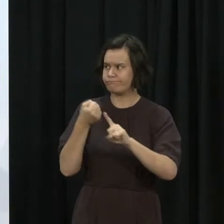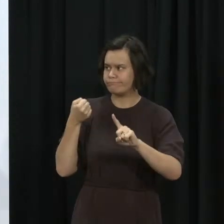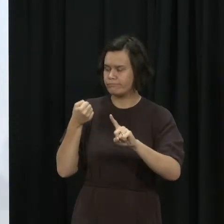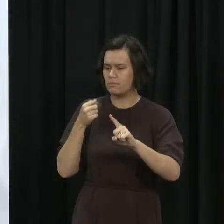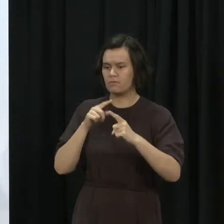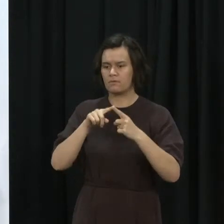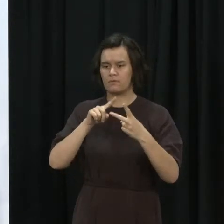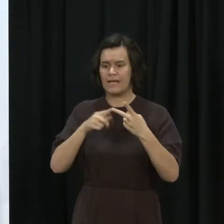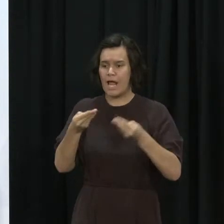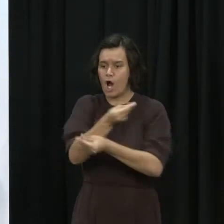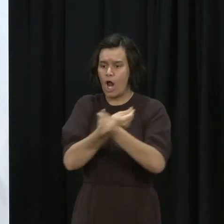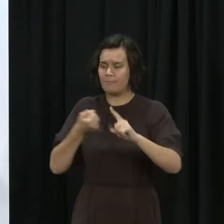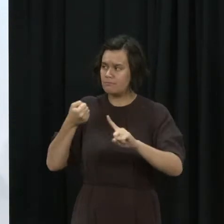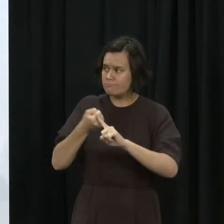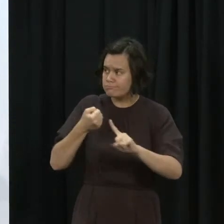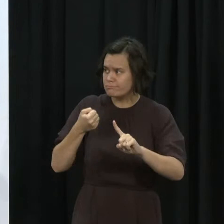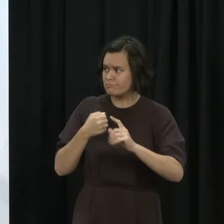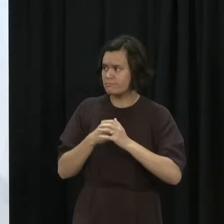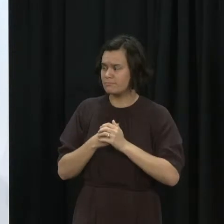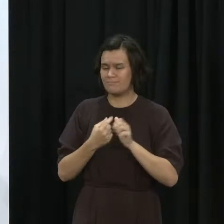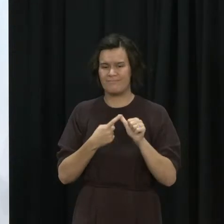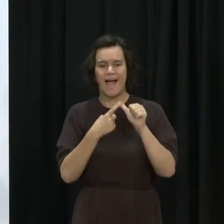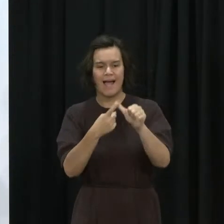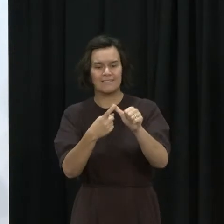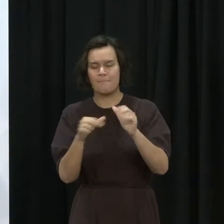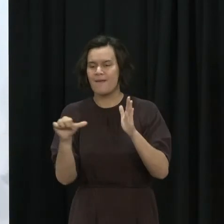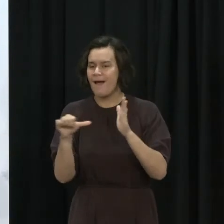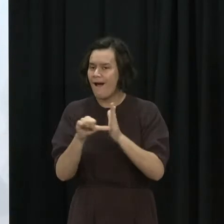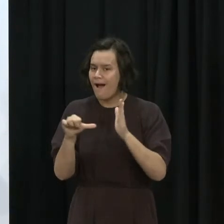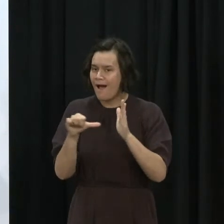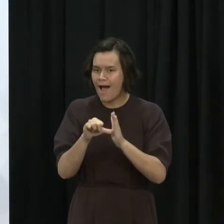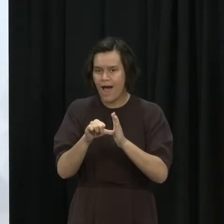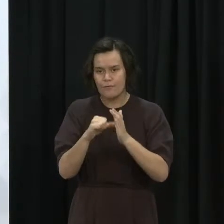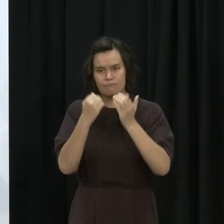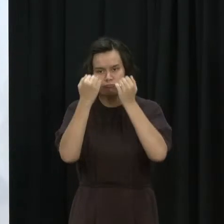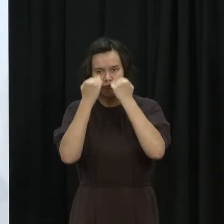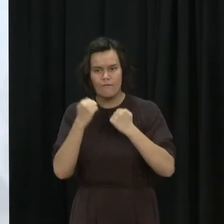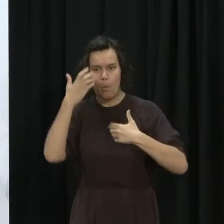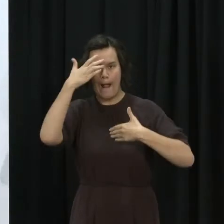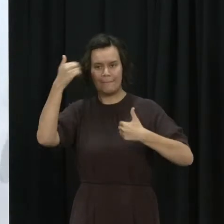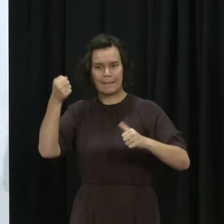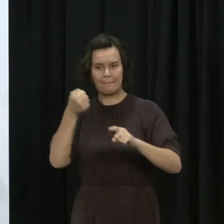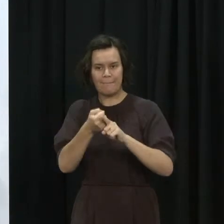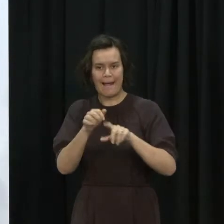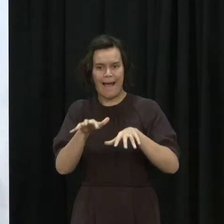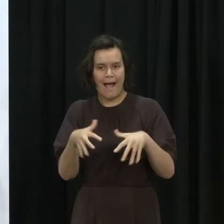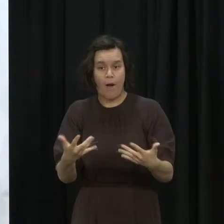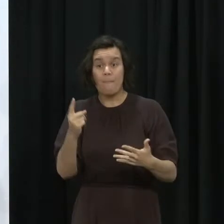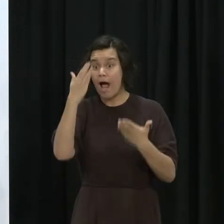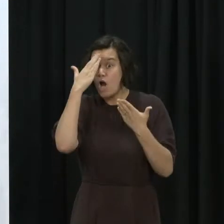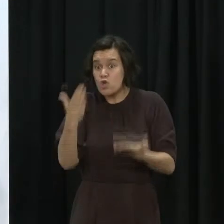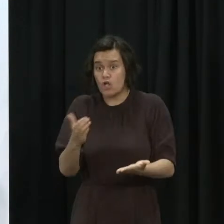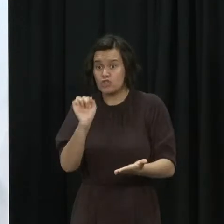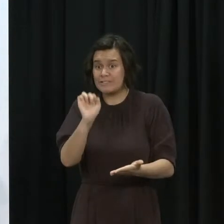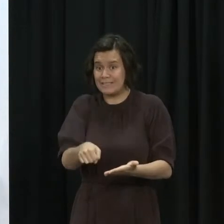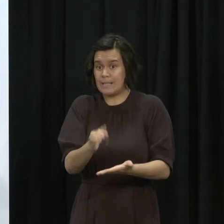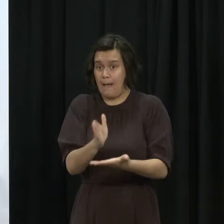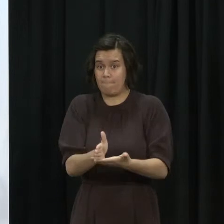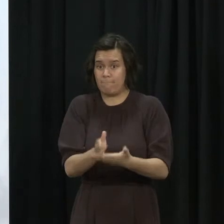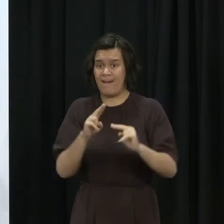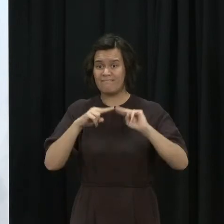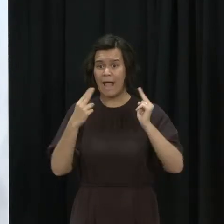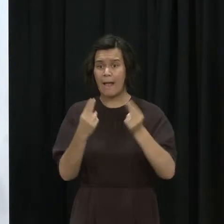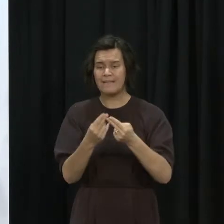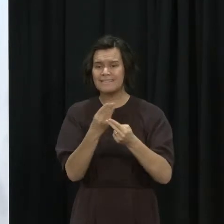whakaroa me te taitapa, ina koa.